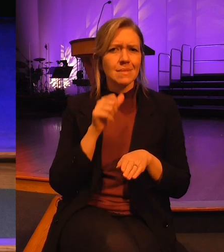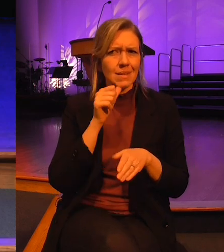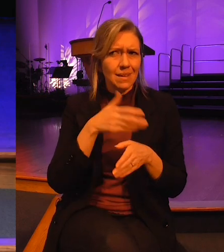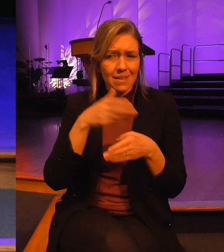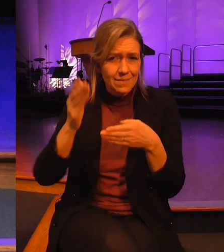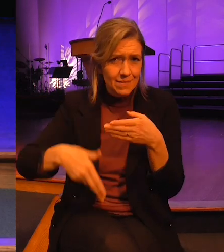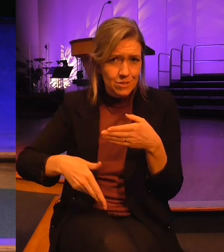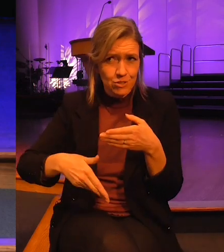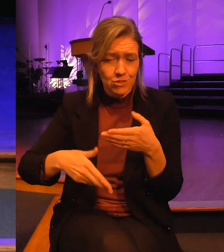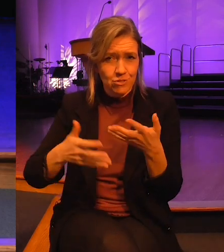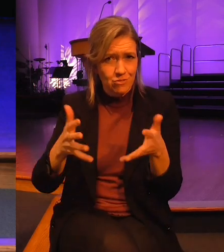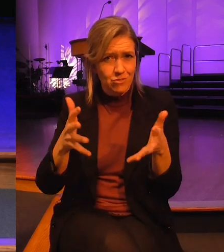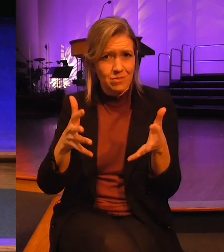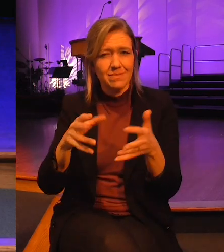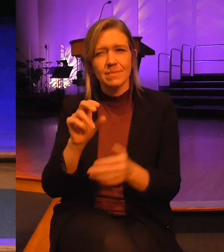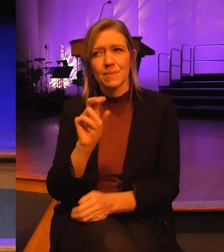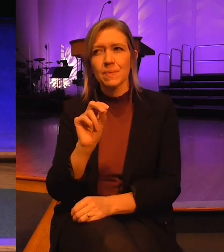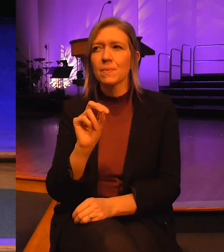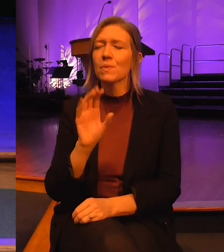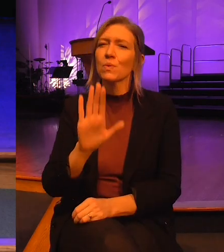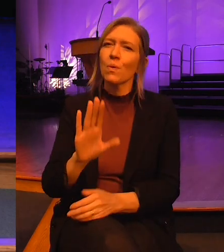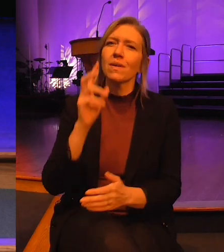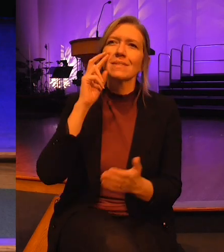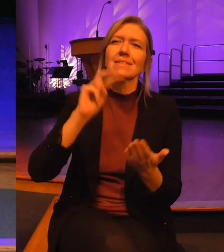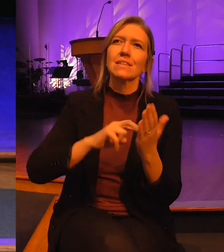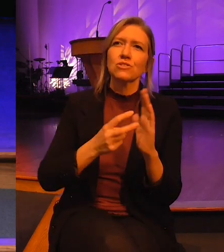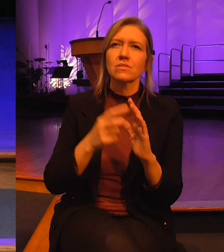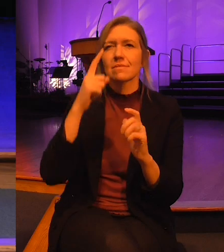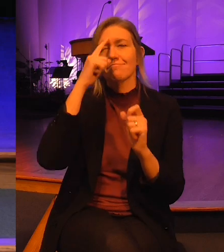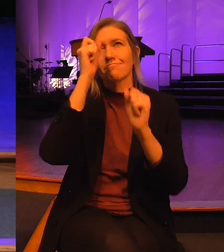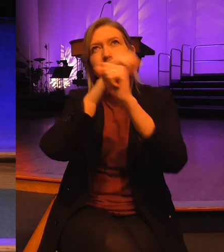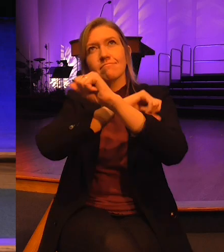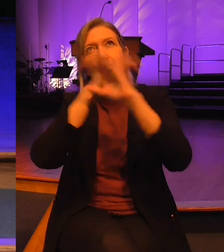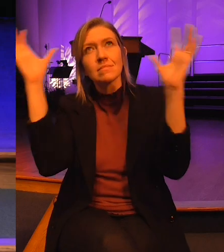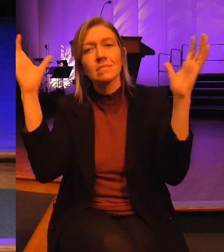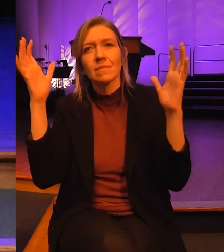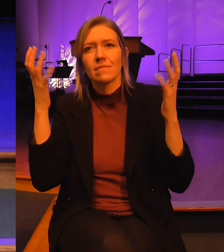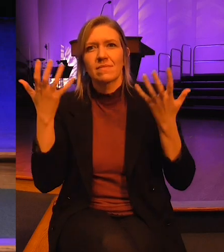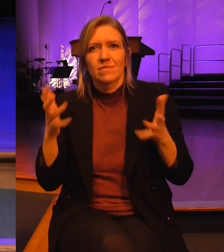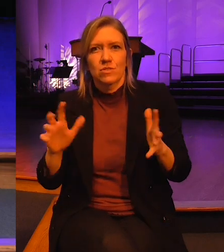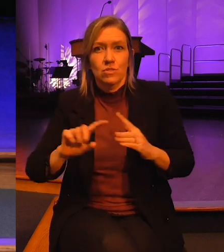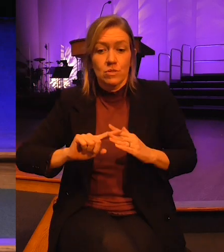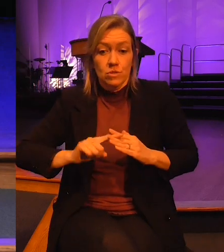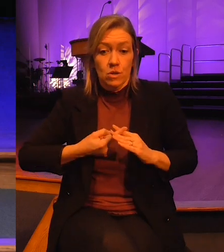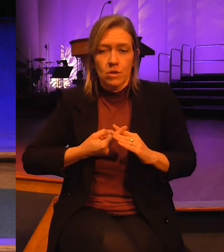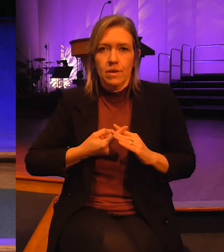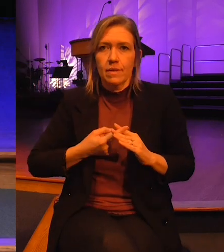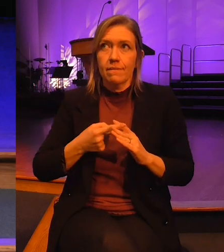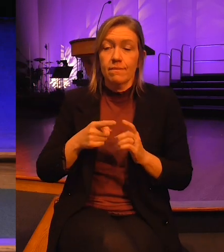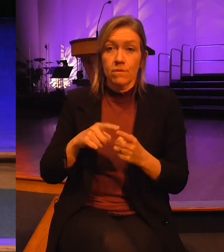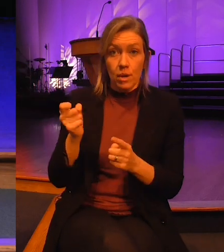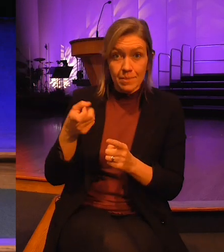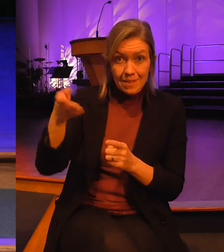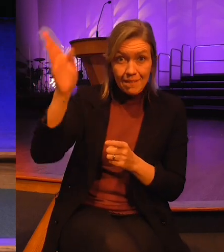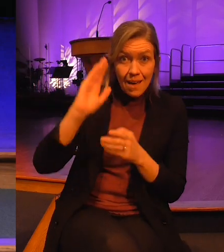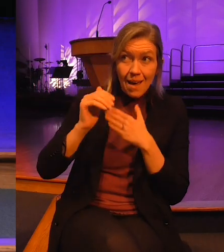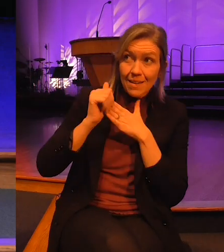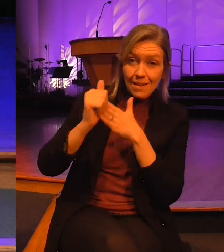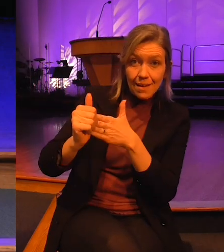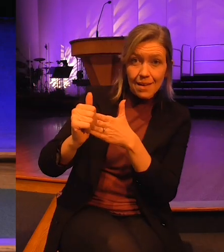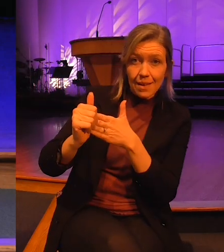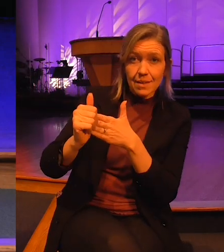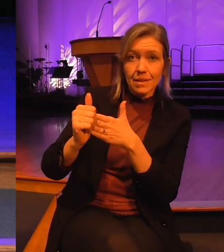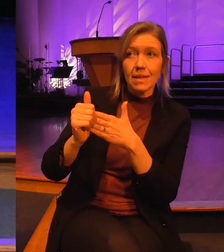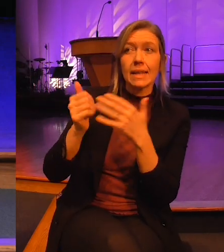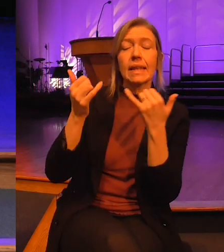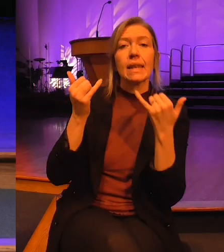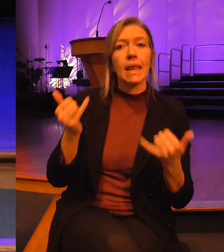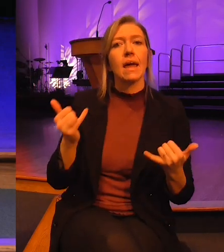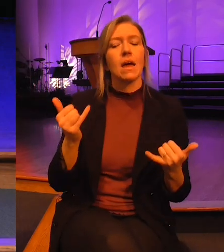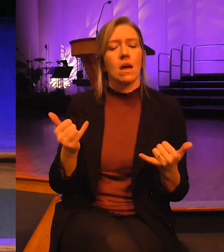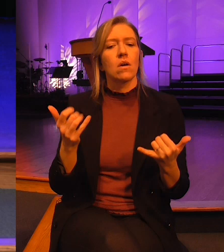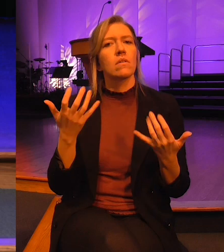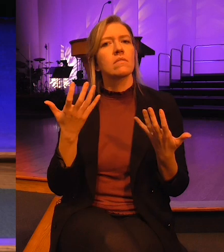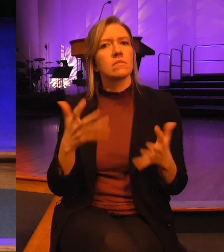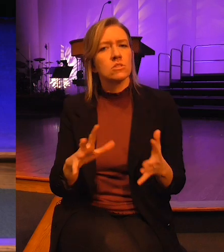, que las intenciones que han nacido son guías Divinas que ahora podemos cocrear en un